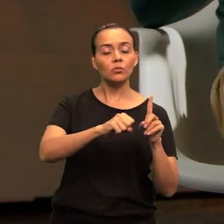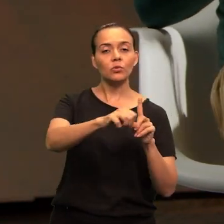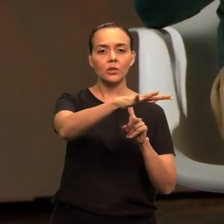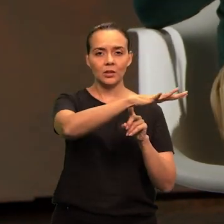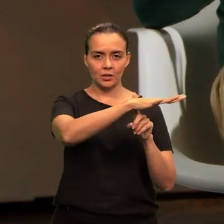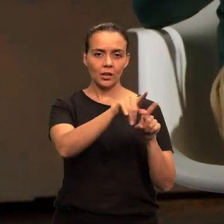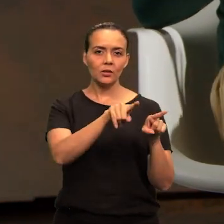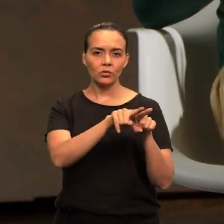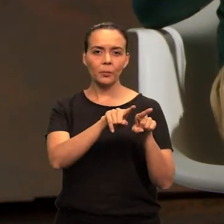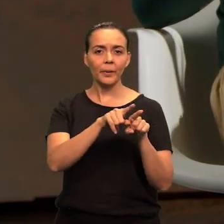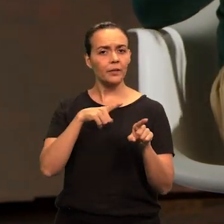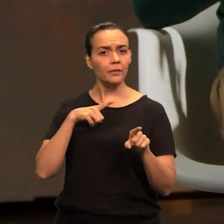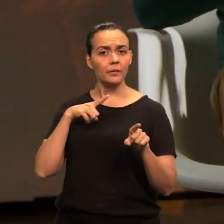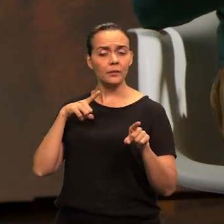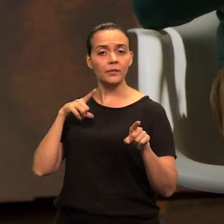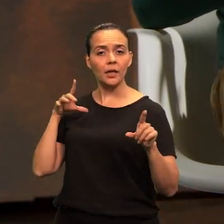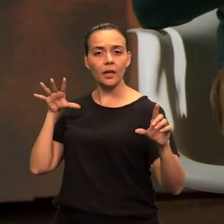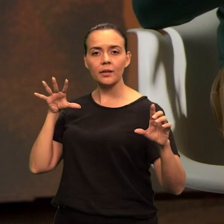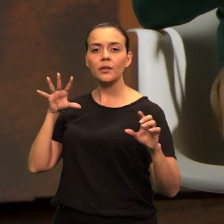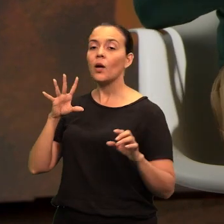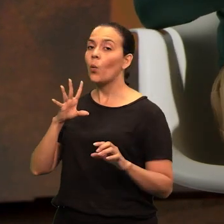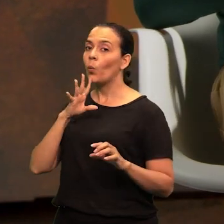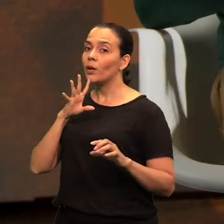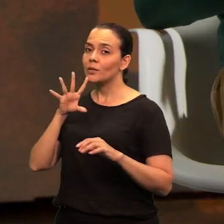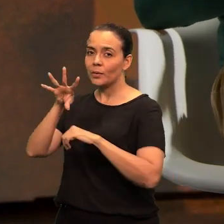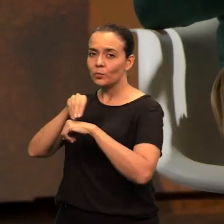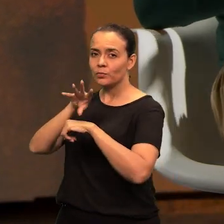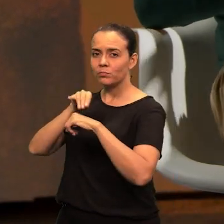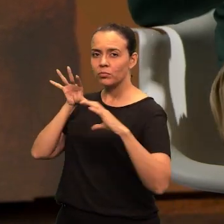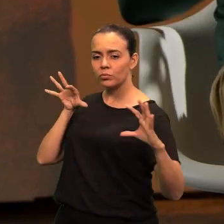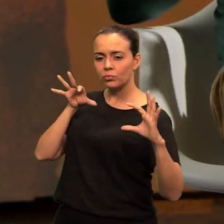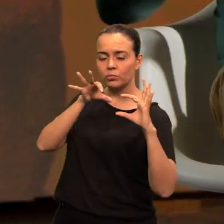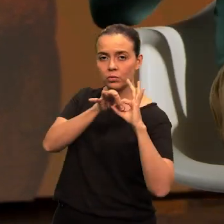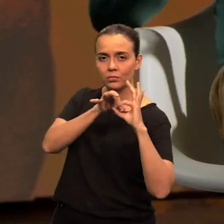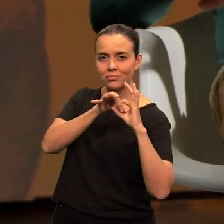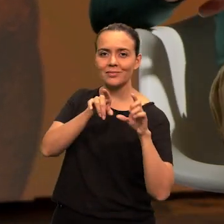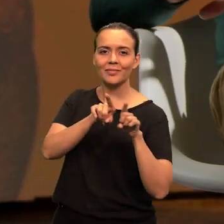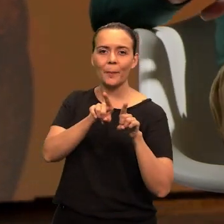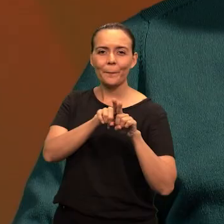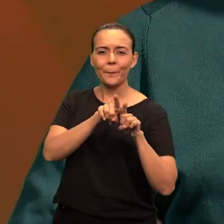Há vínculos de maior aproximação e também há um certo distanciamento.